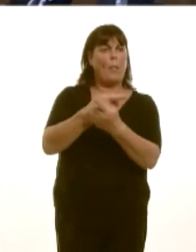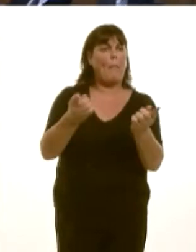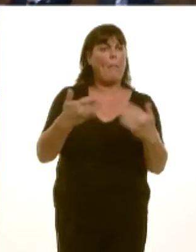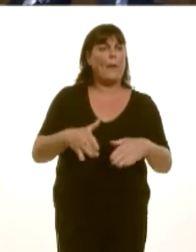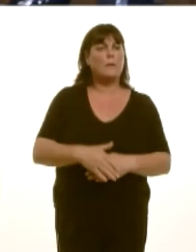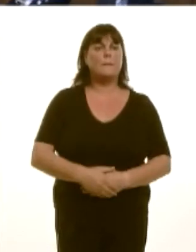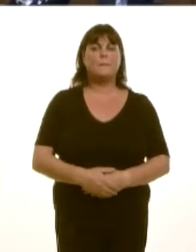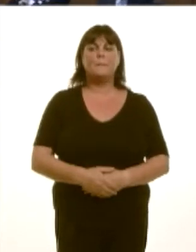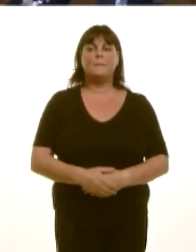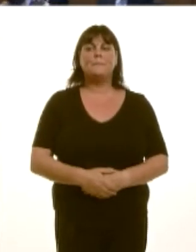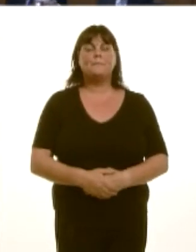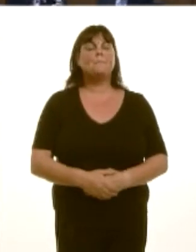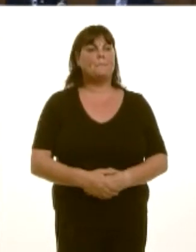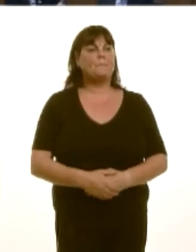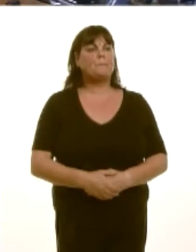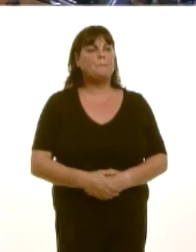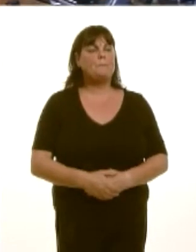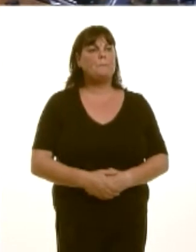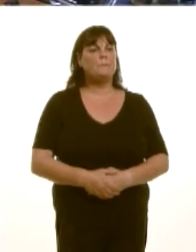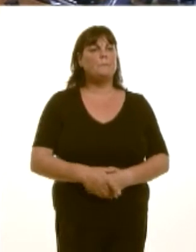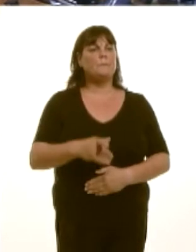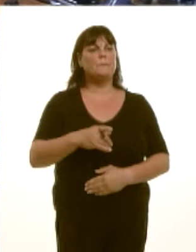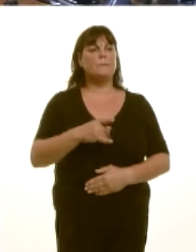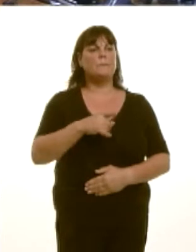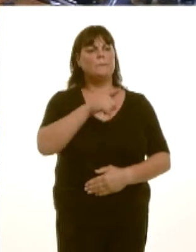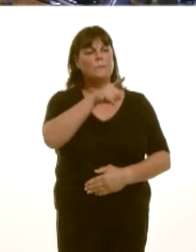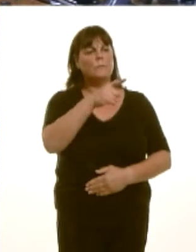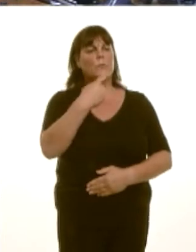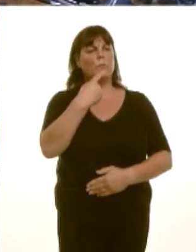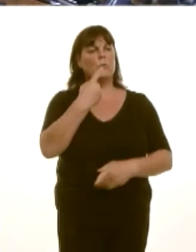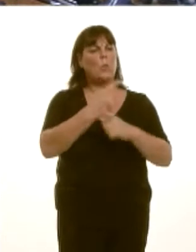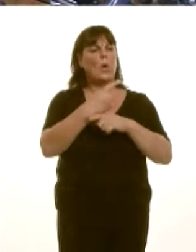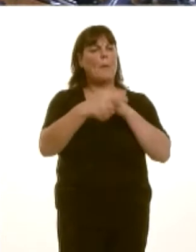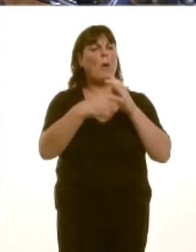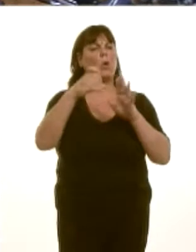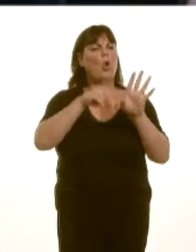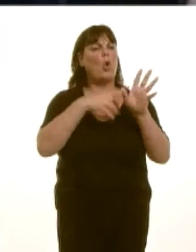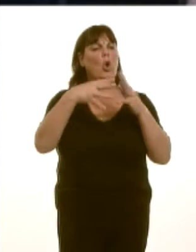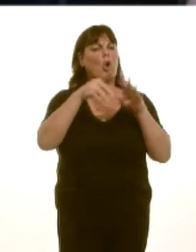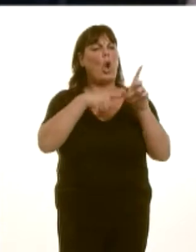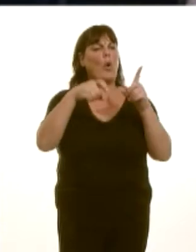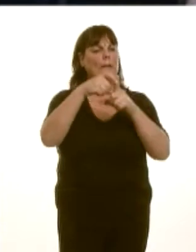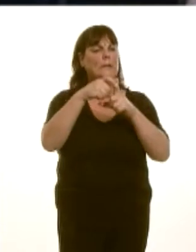Llyr Gruffydd: Dywedasoch yn eich ateb i Aelod Dyffryn Clwyd fod yn rhaid i bawb wneud yr ymdrech mwyaf posibl i gefnogi’r bobl sydd angen cefnogaeth yn yr hinsawdd sydd ohoni.